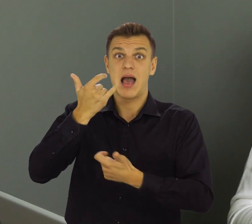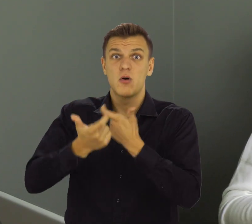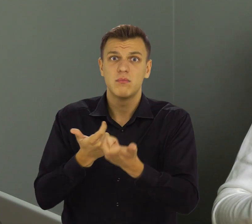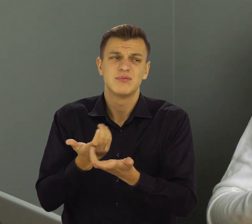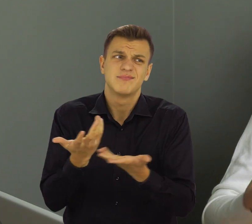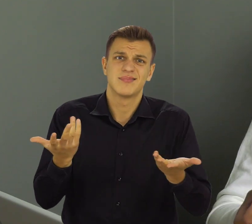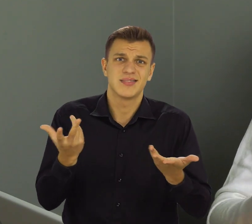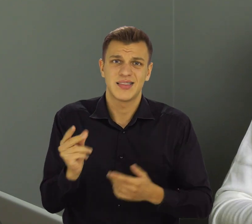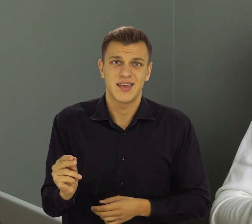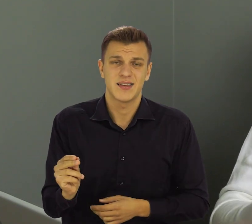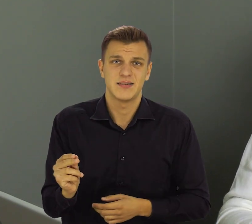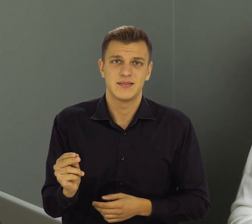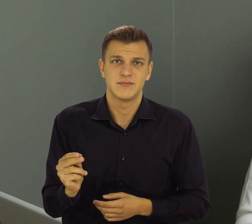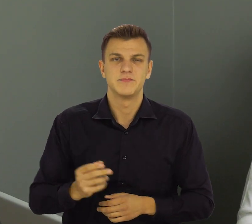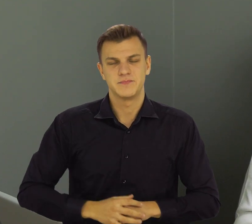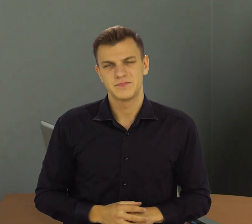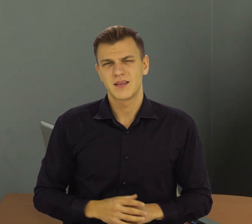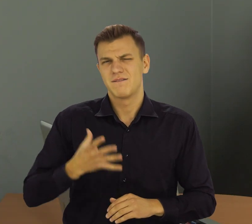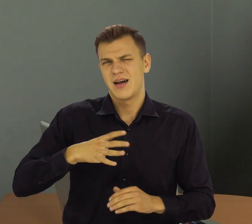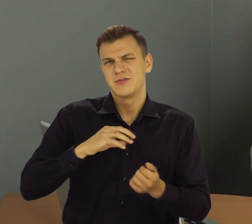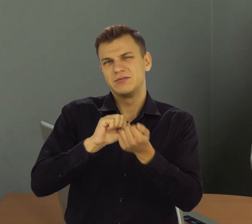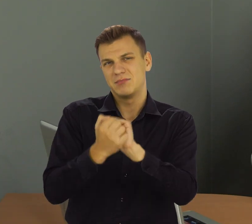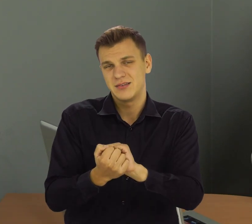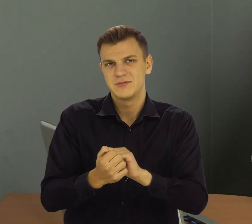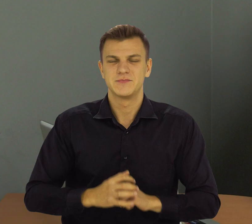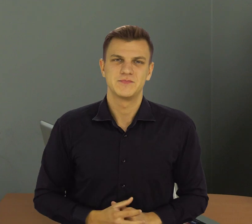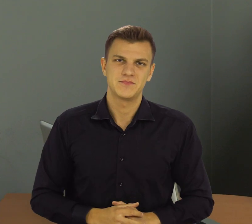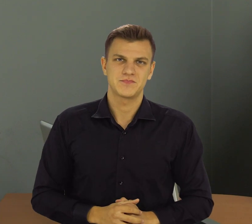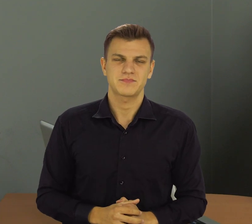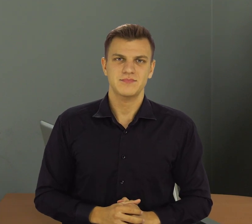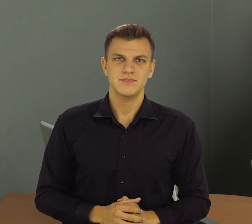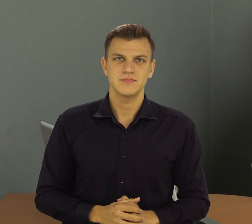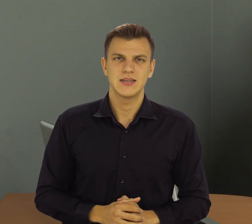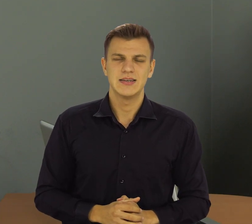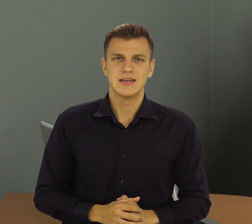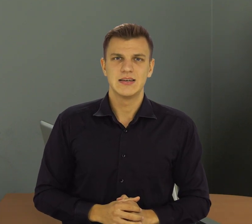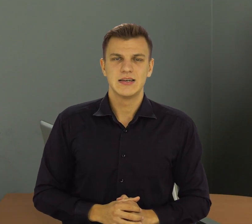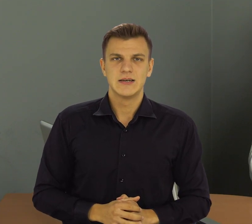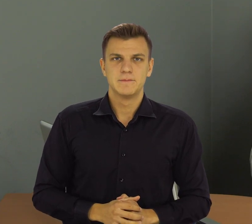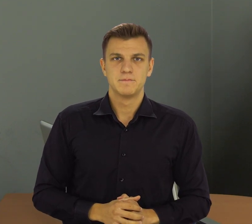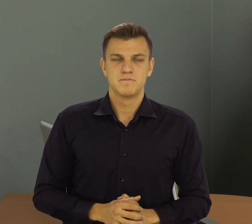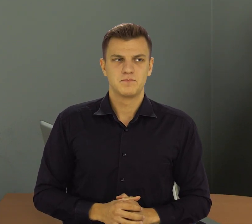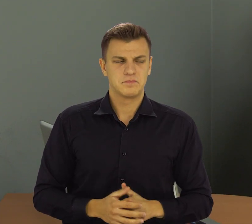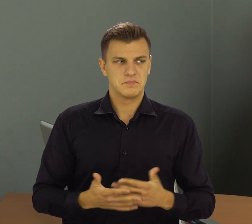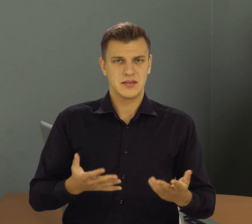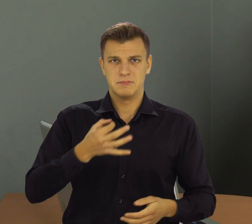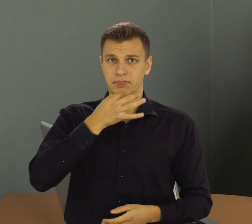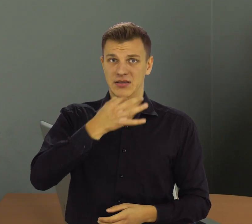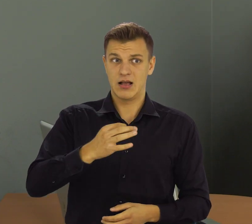lawirują między dwoma kulturami. Teraz może trochę na temat tego, czy każdy CODA jest dobrym tłumaczem.